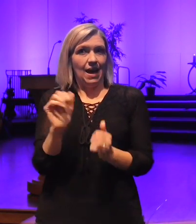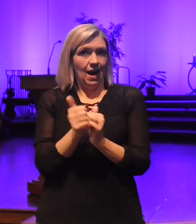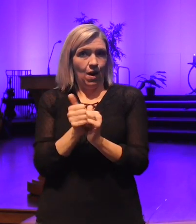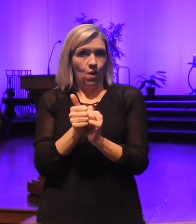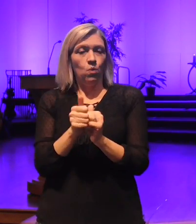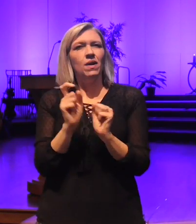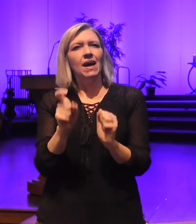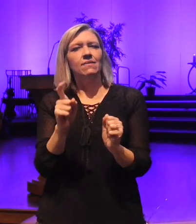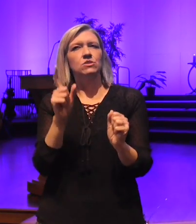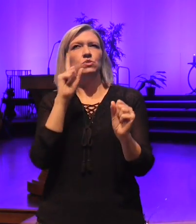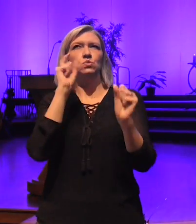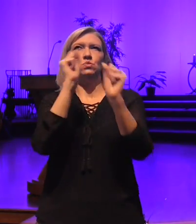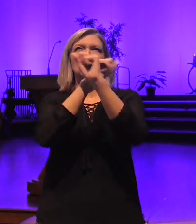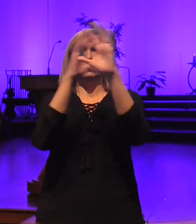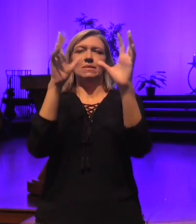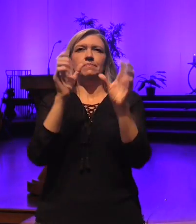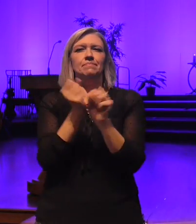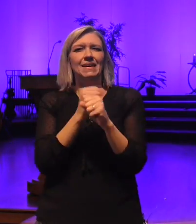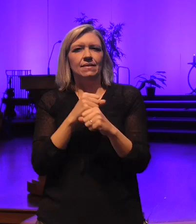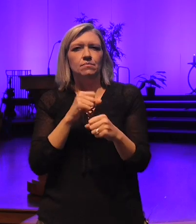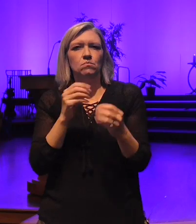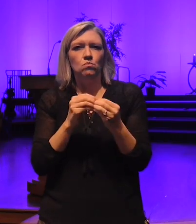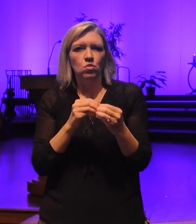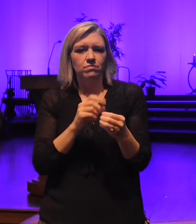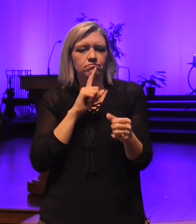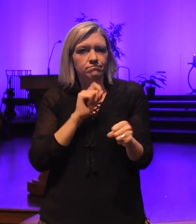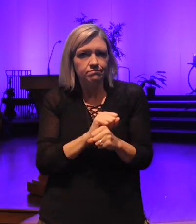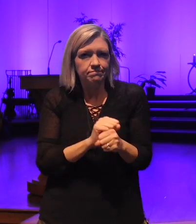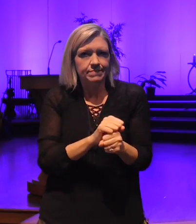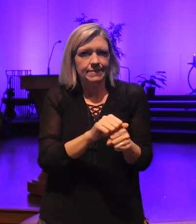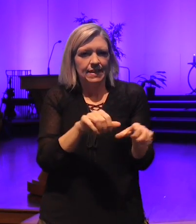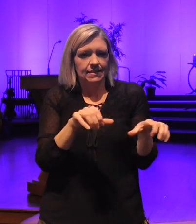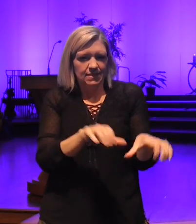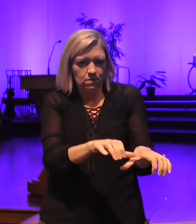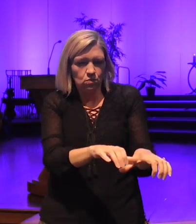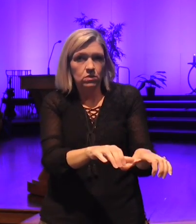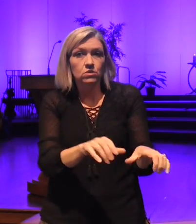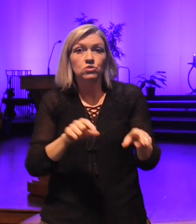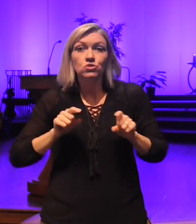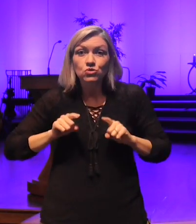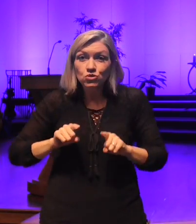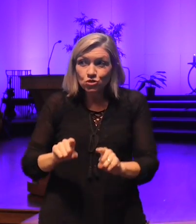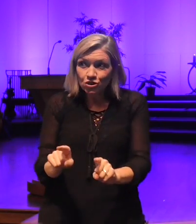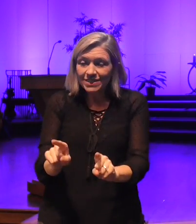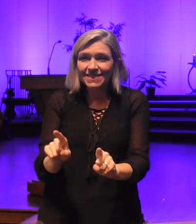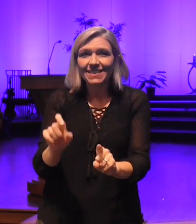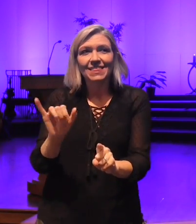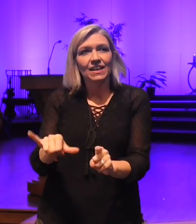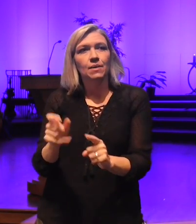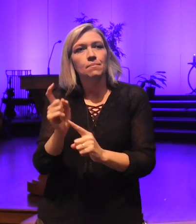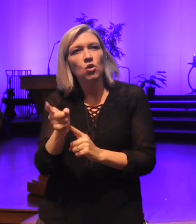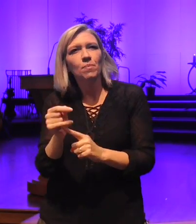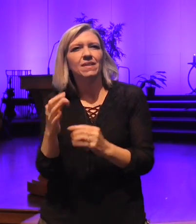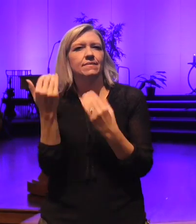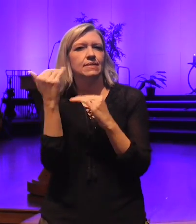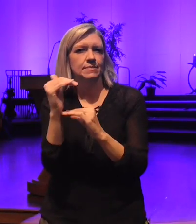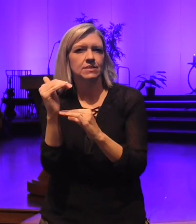el espíritu libre en nosotros mientras estamos en medio de lo que consideramos que es la limitación o aquello